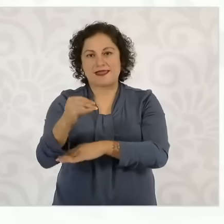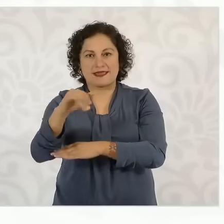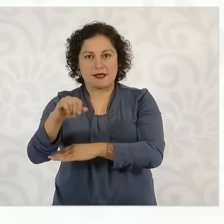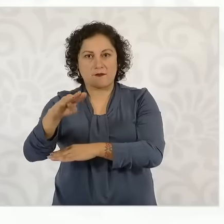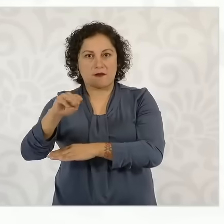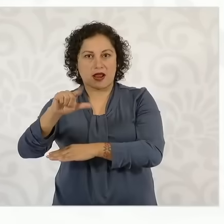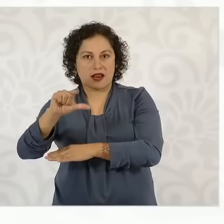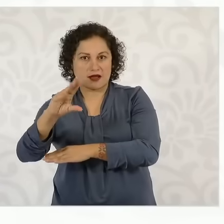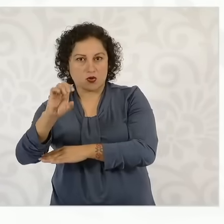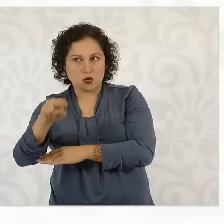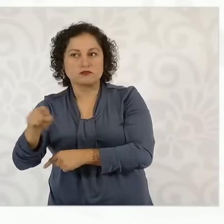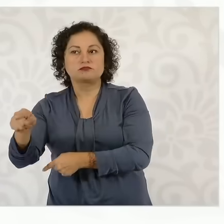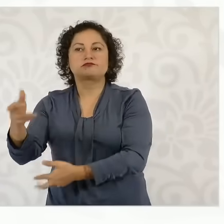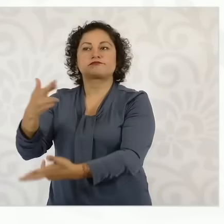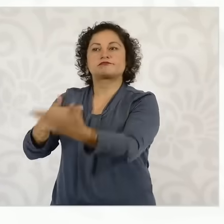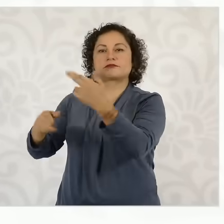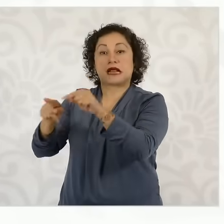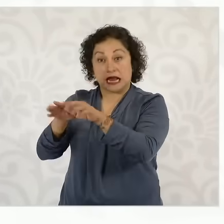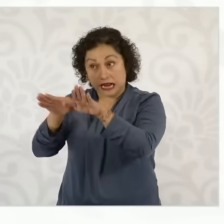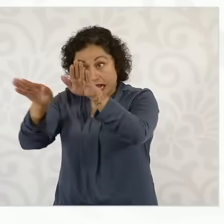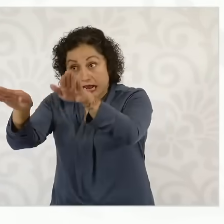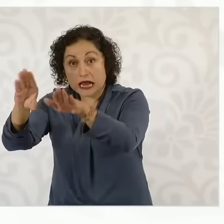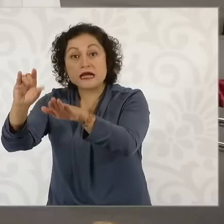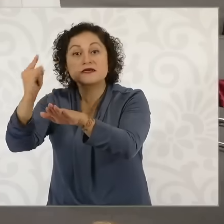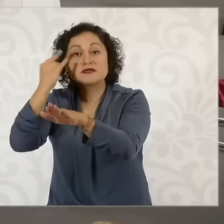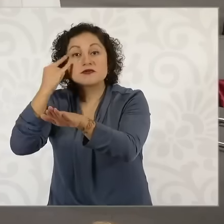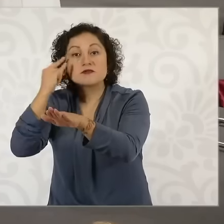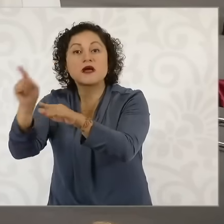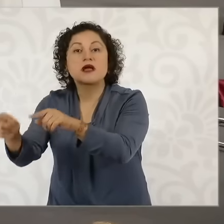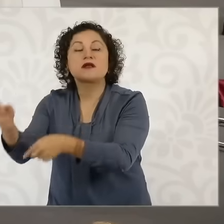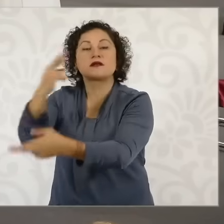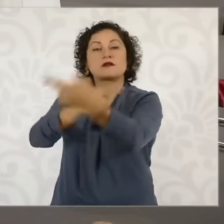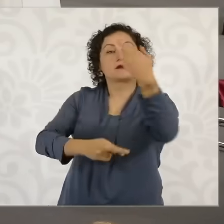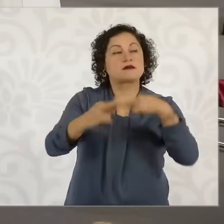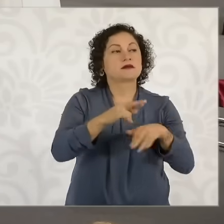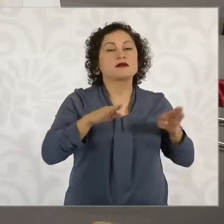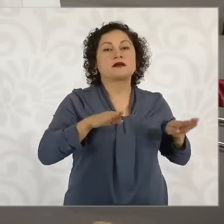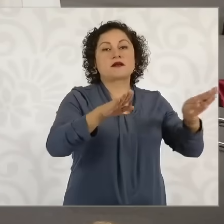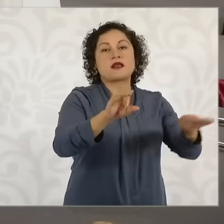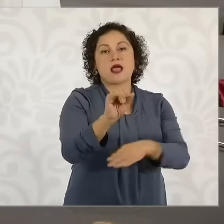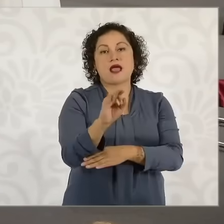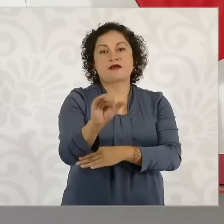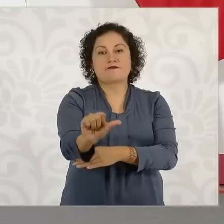del aeropuerto internacional de Chetumal Felipe Ángel Ángeles a las 16:50. ¿Qué incluye todo esto?